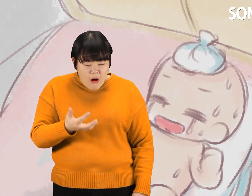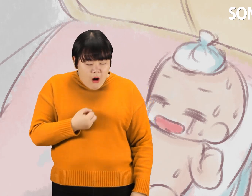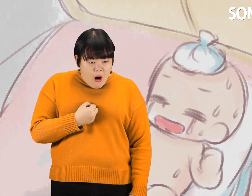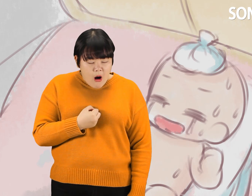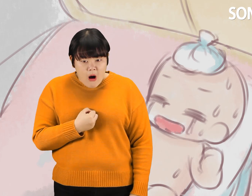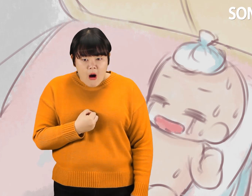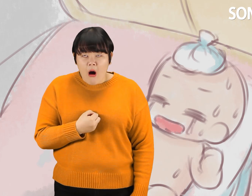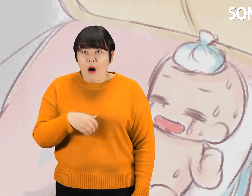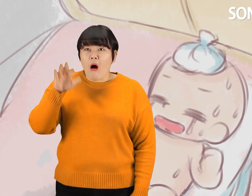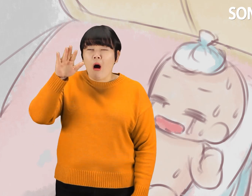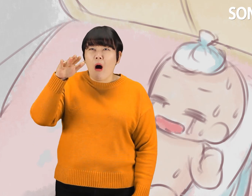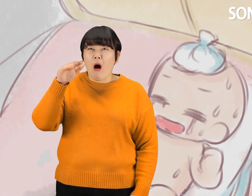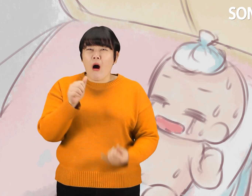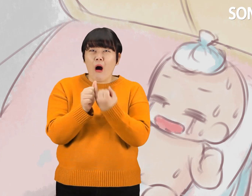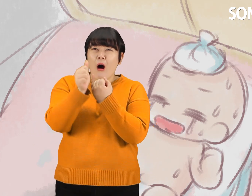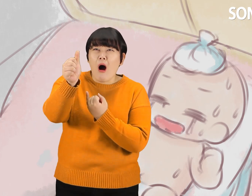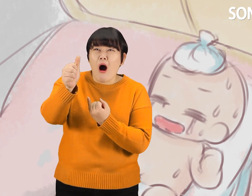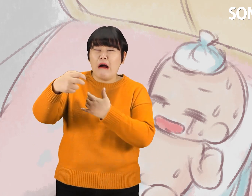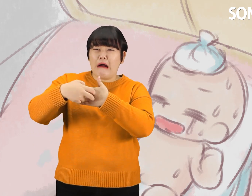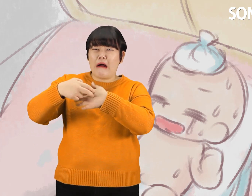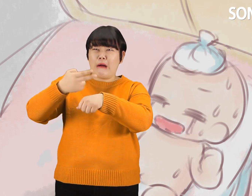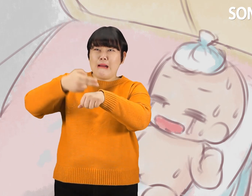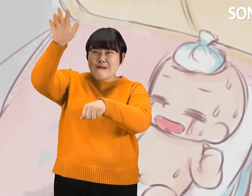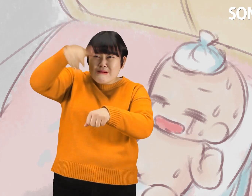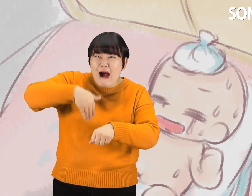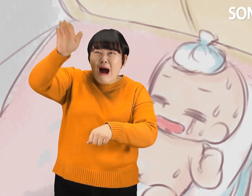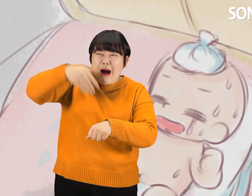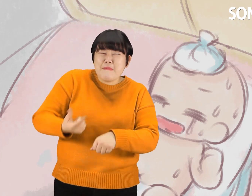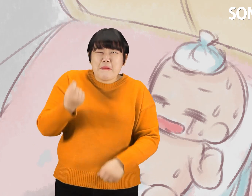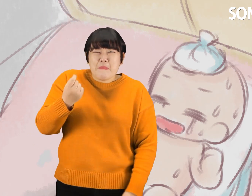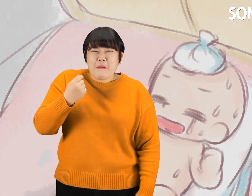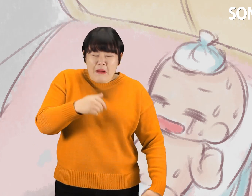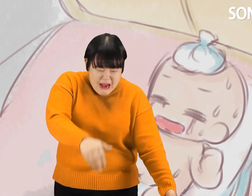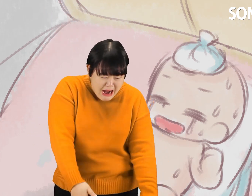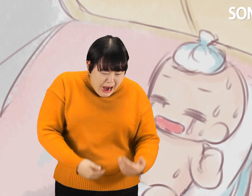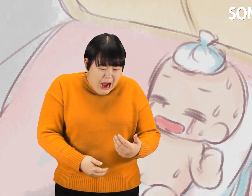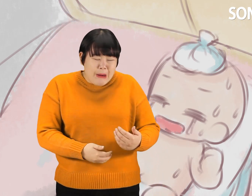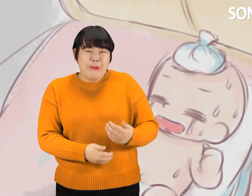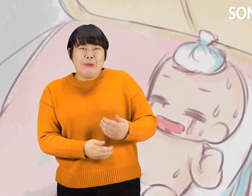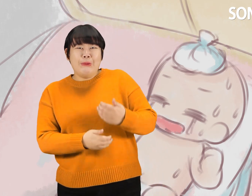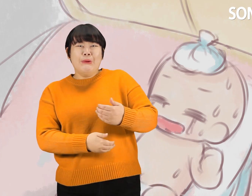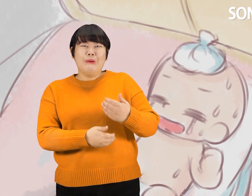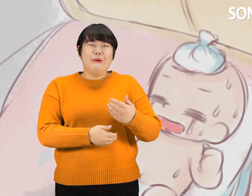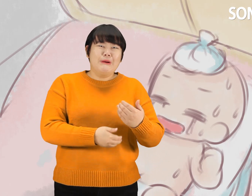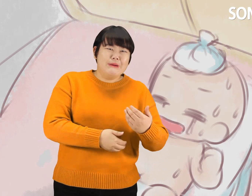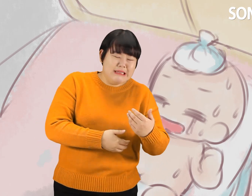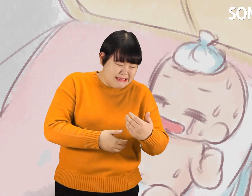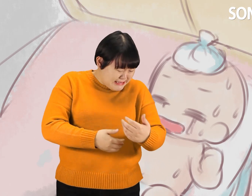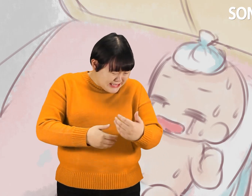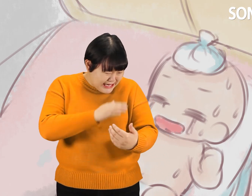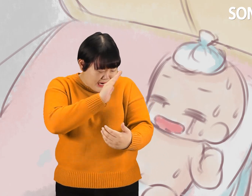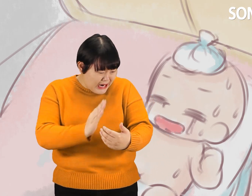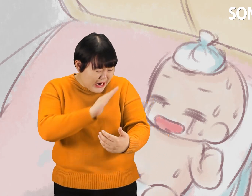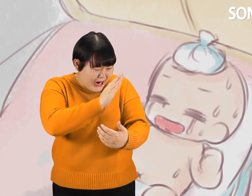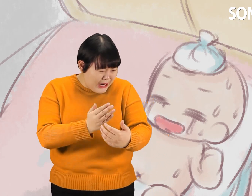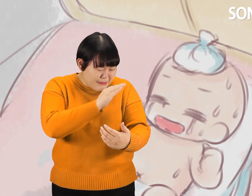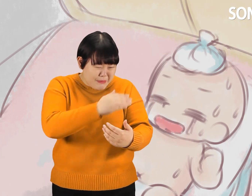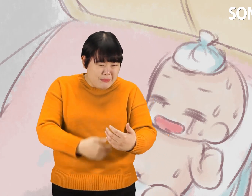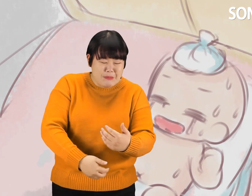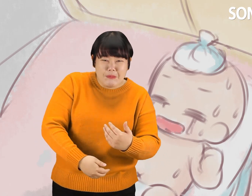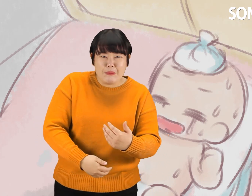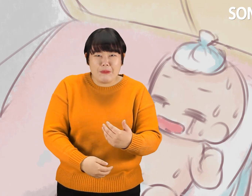"ハニー、先生を呼んでパルリヨ！」